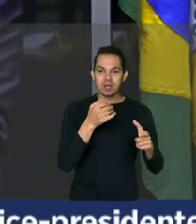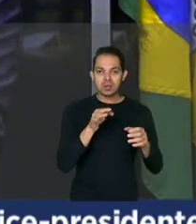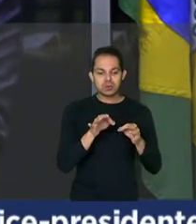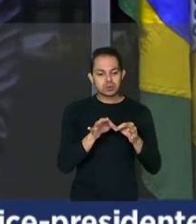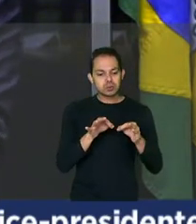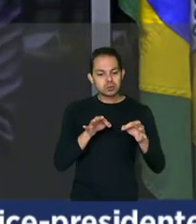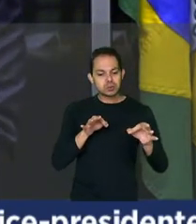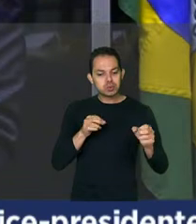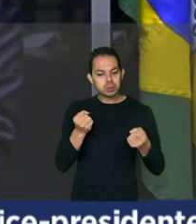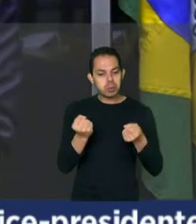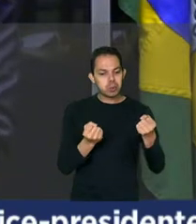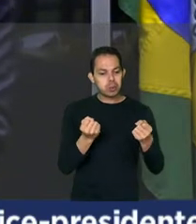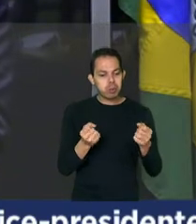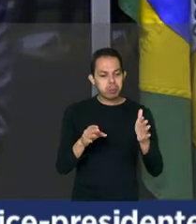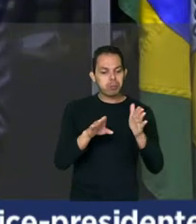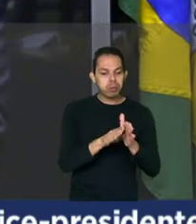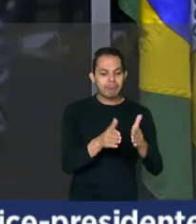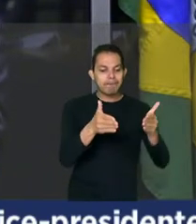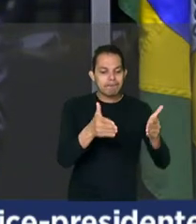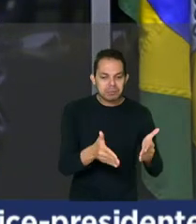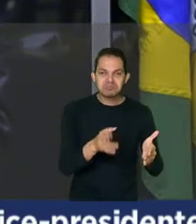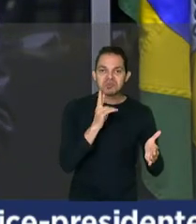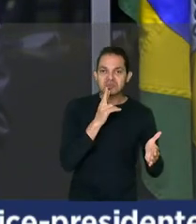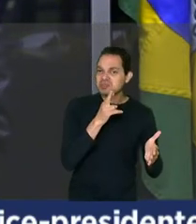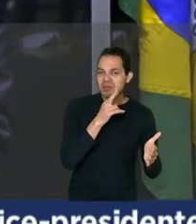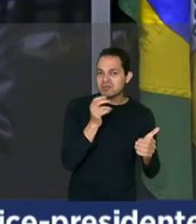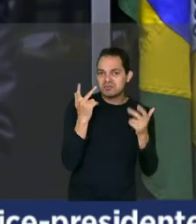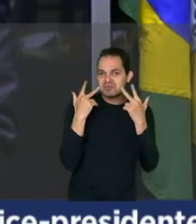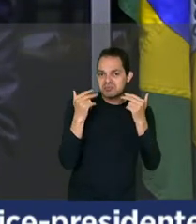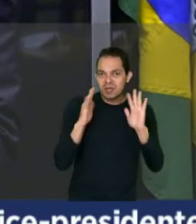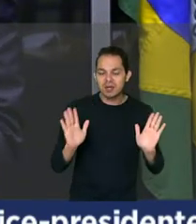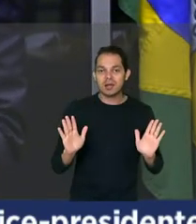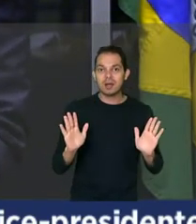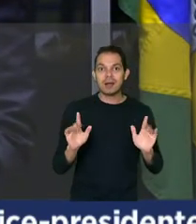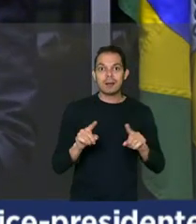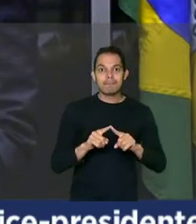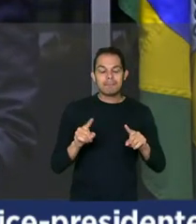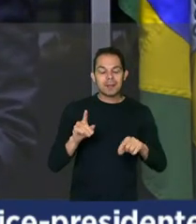DE UM PRATO DE COMIDA ERAM ALGUNS QUILÔMETROS, PORQUE NÓS CHEGARÍAMOS A UM RESTAURANTE. MAS NAQUELE